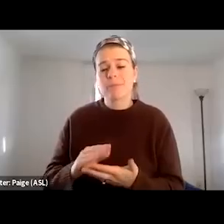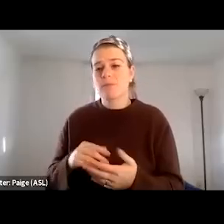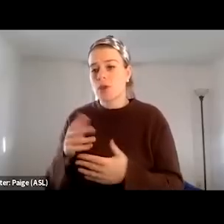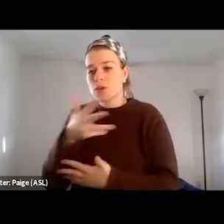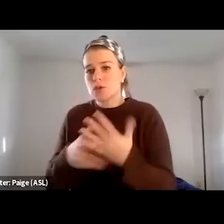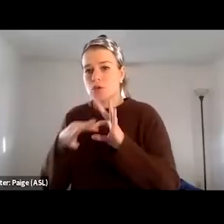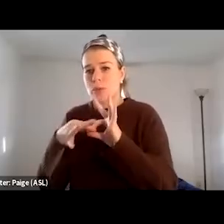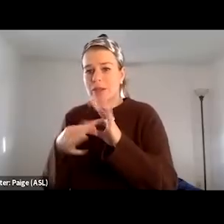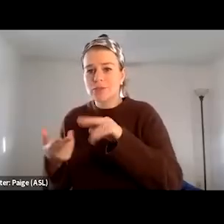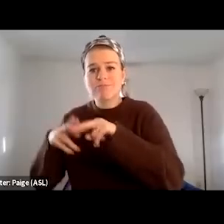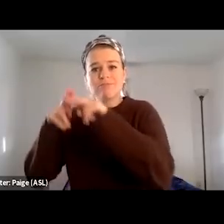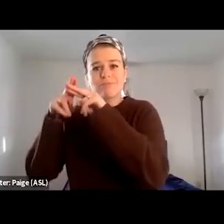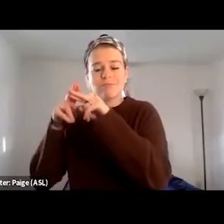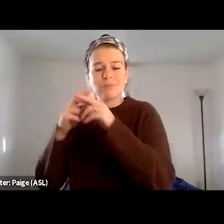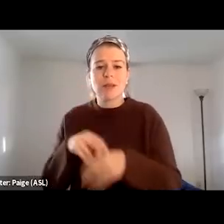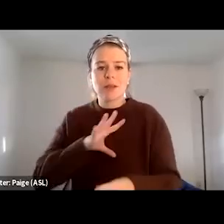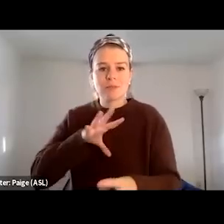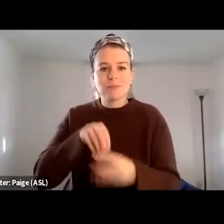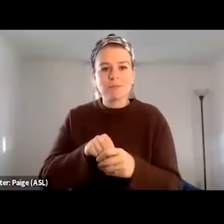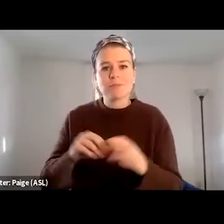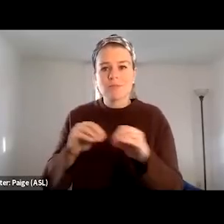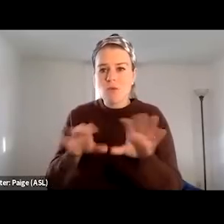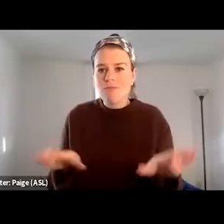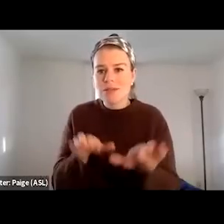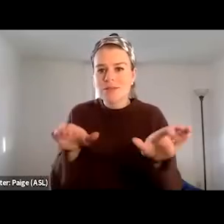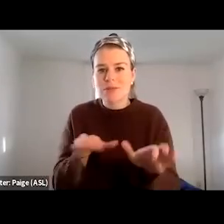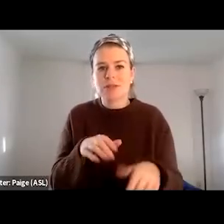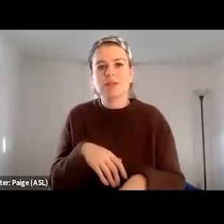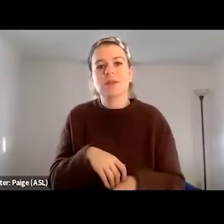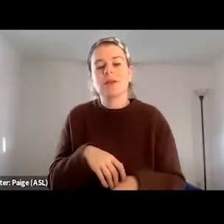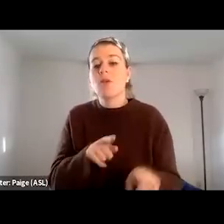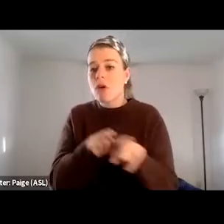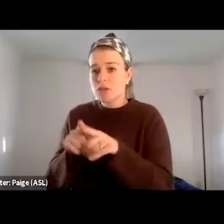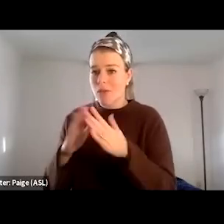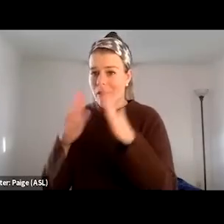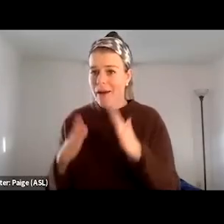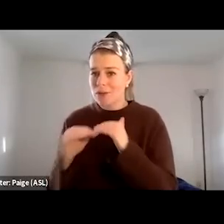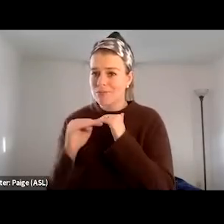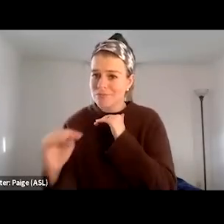mayor participación en actividades sociales y vocacionales, y también estabilidad y satisfacción con la vivienda.